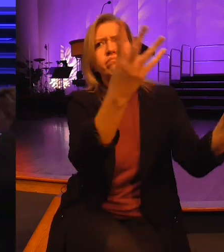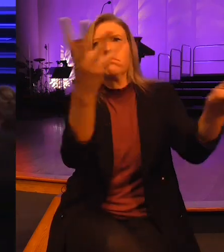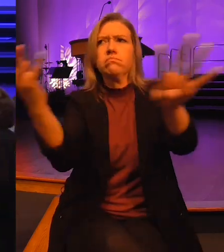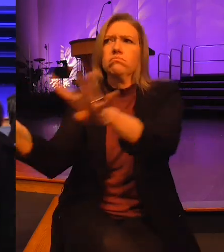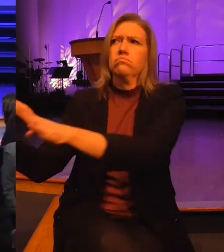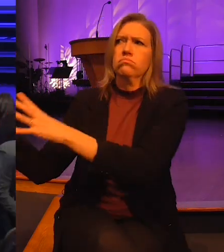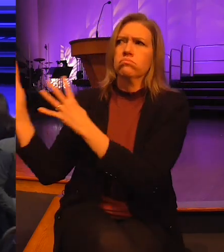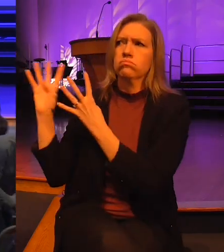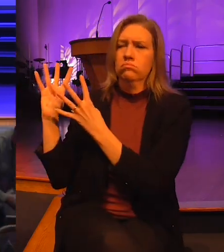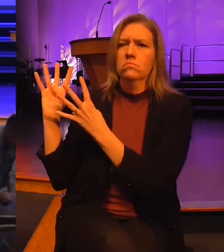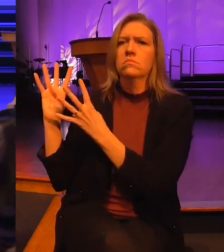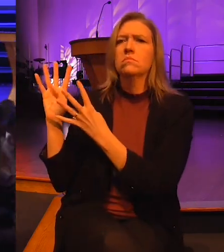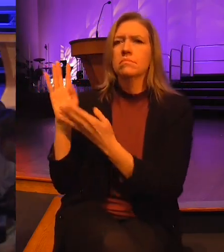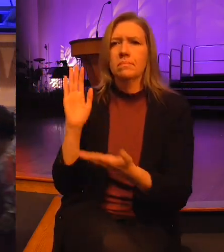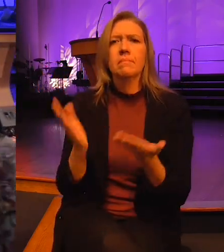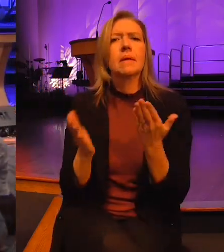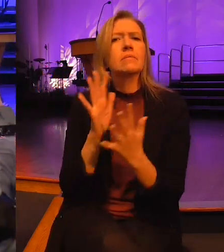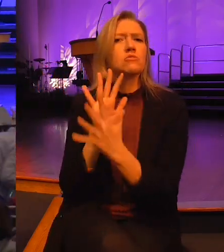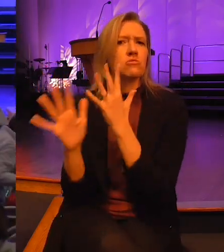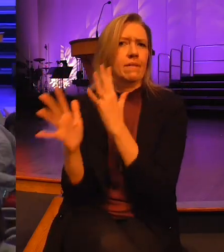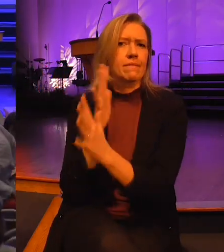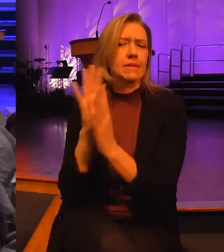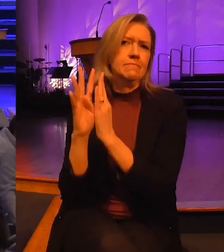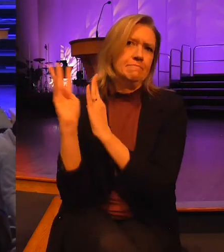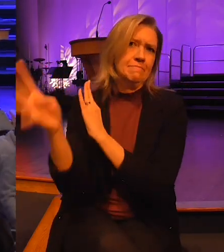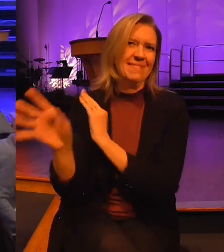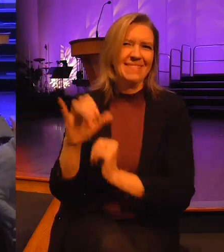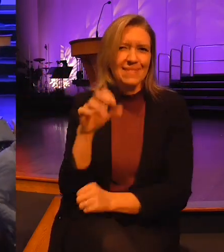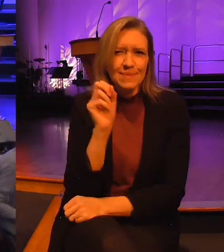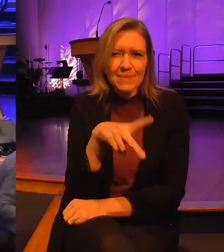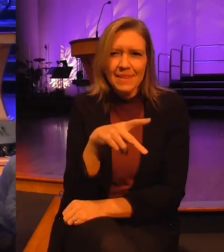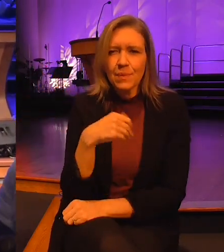puede que haya un poco de tráfico, pero está bien, tenemos un minuto